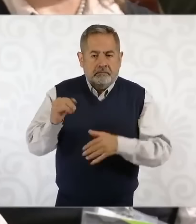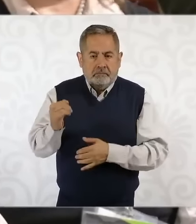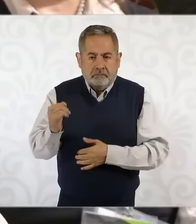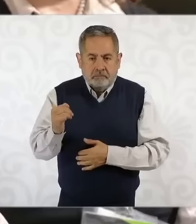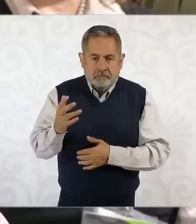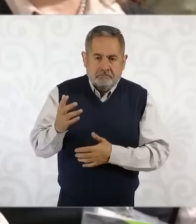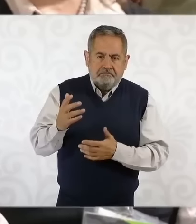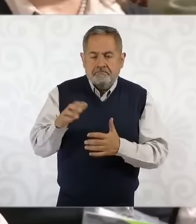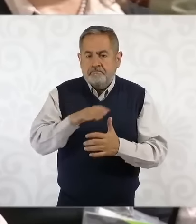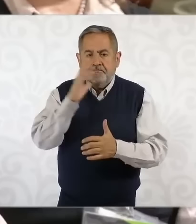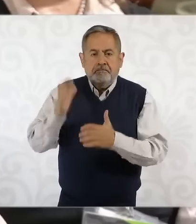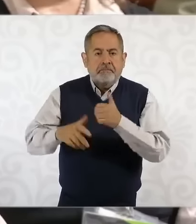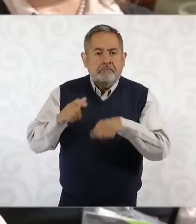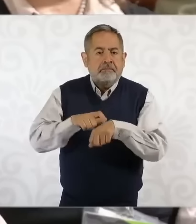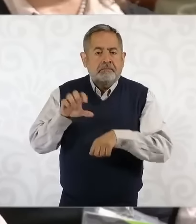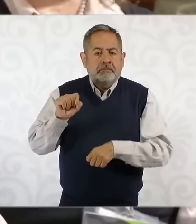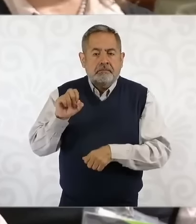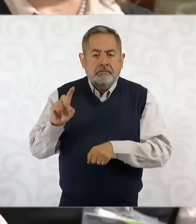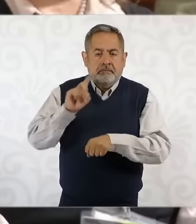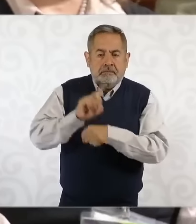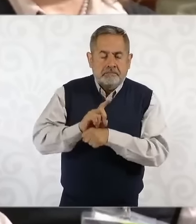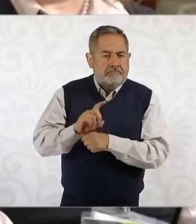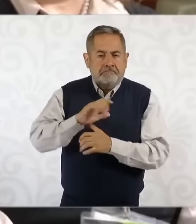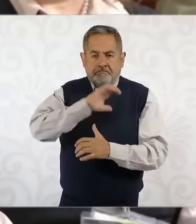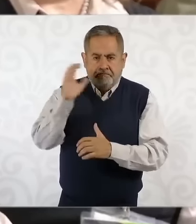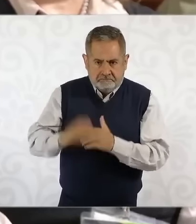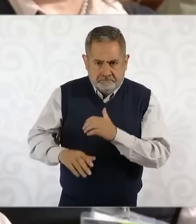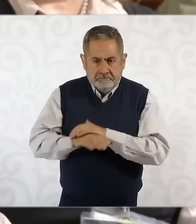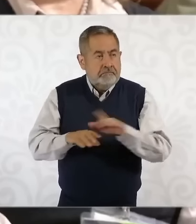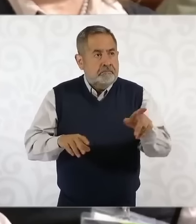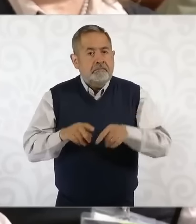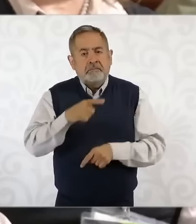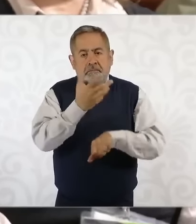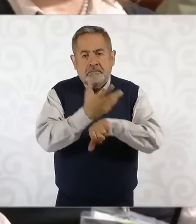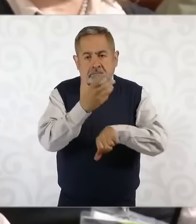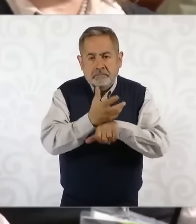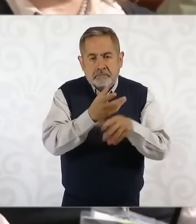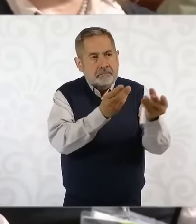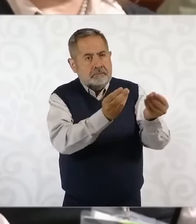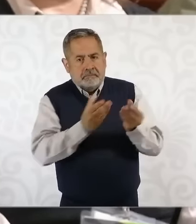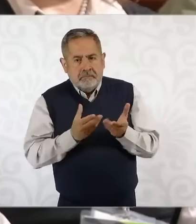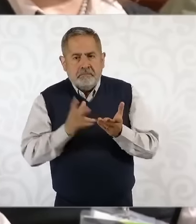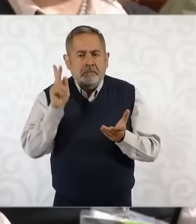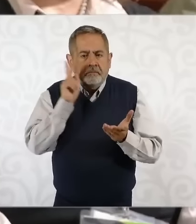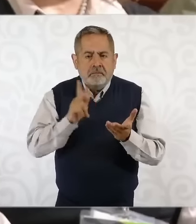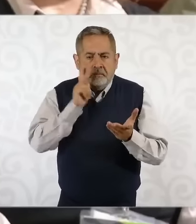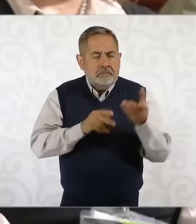venciendo el plazo de 60 días para que Estados Unidos entregue la documentación de esta solicitud